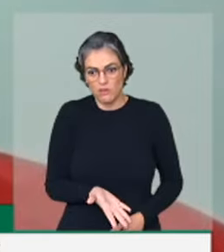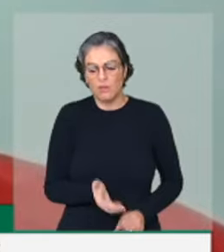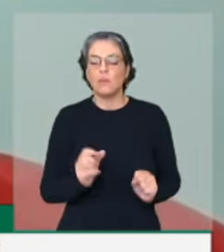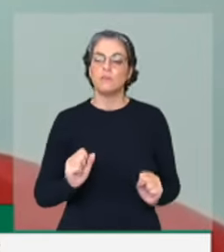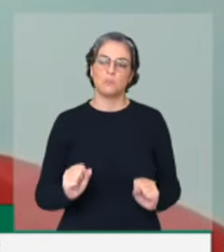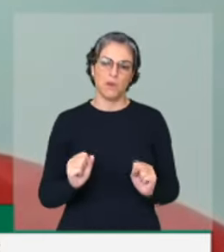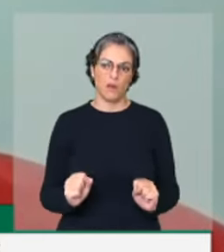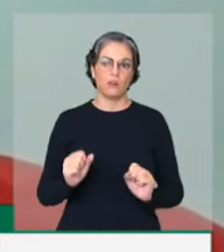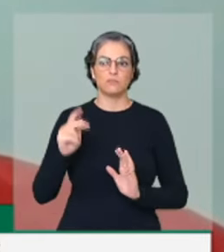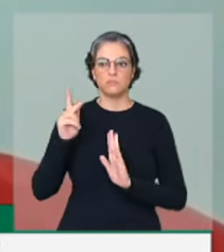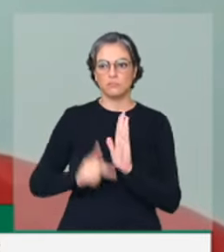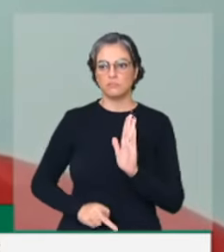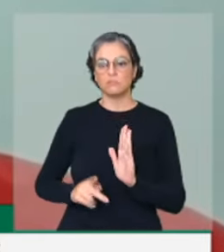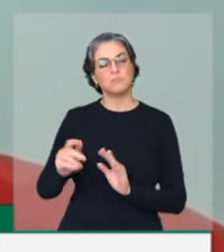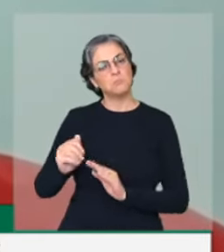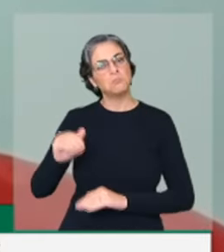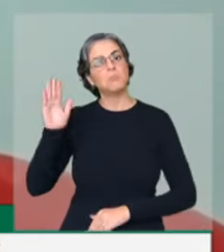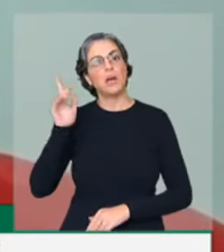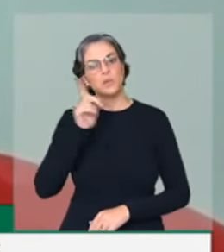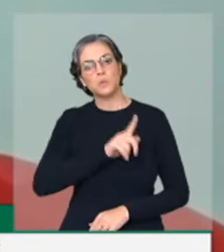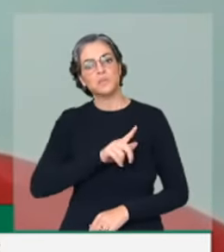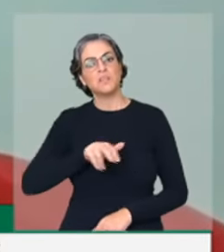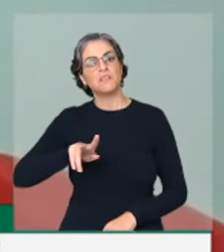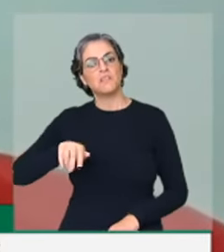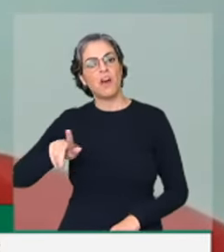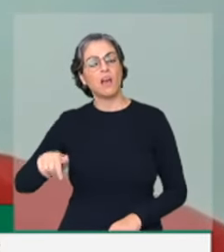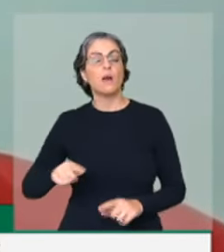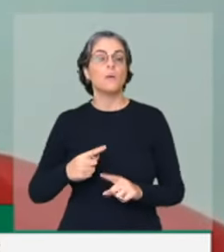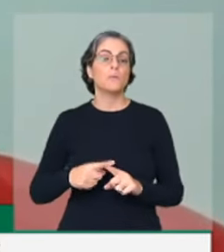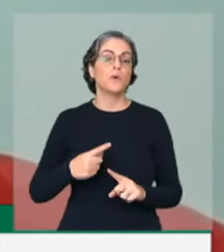SÃO DESTINADOS A ASSISTÊNCIA DE PACIENTE COVID. MAS QUE